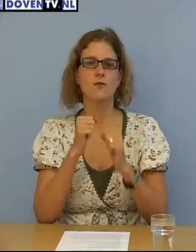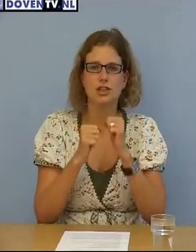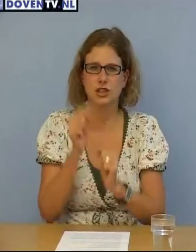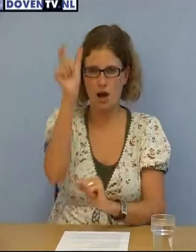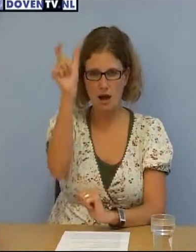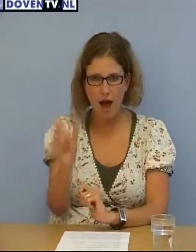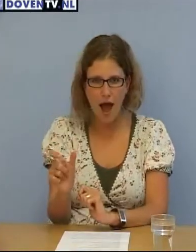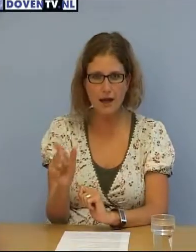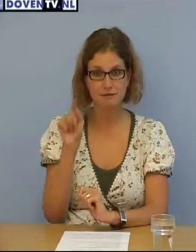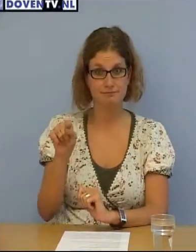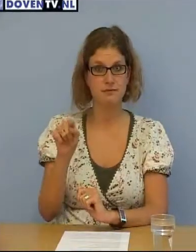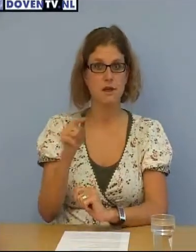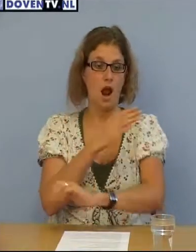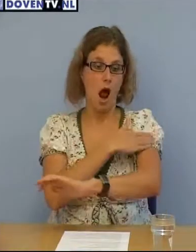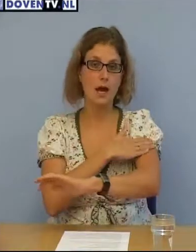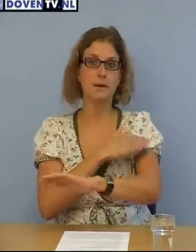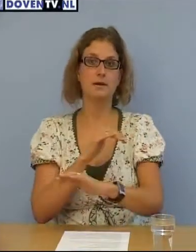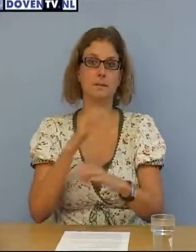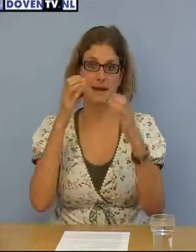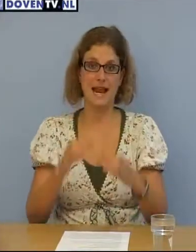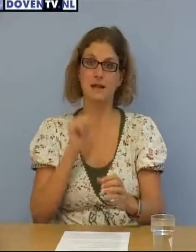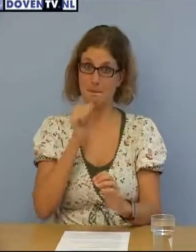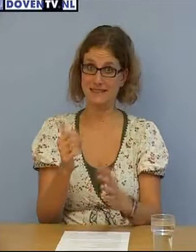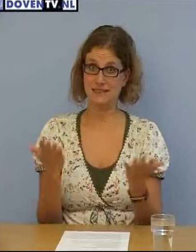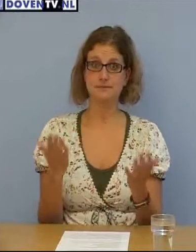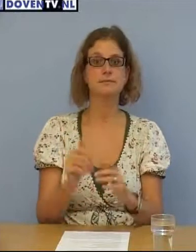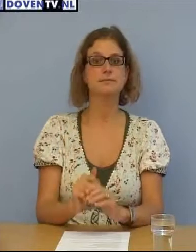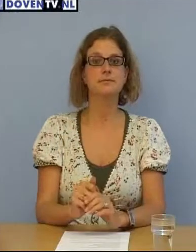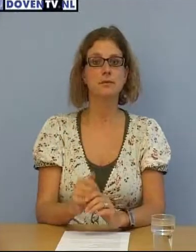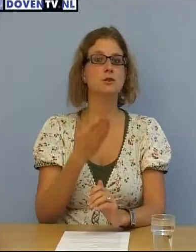Worstelaar zonder armen en benen